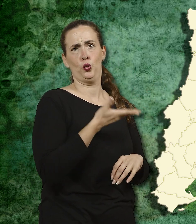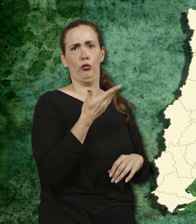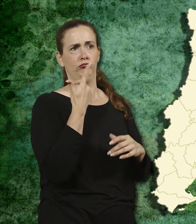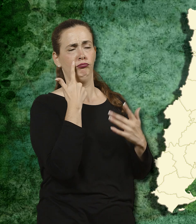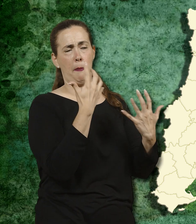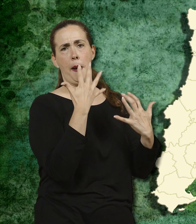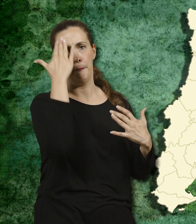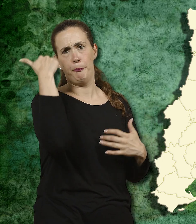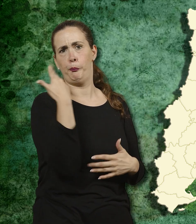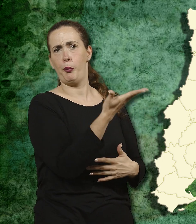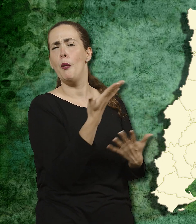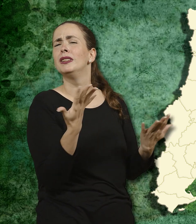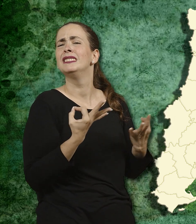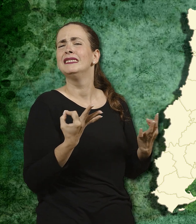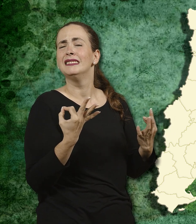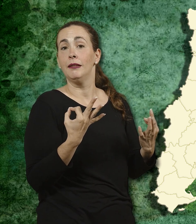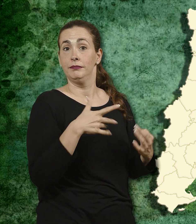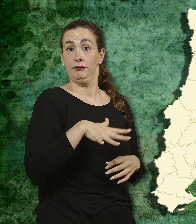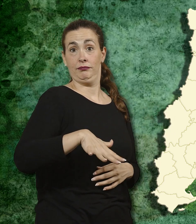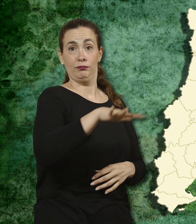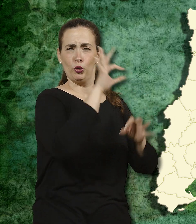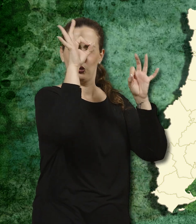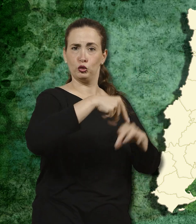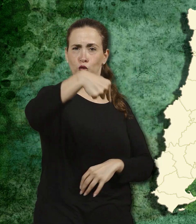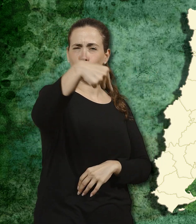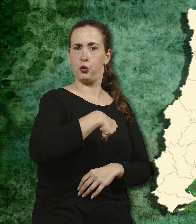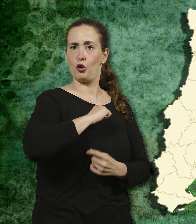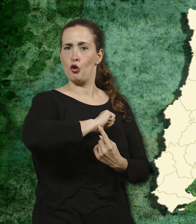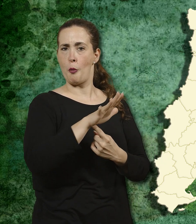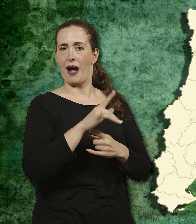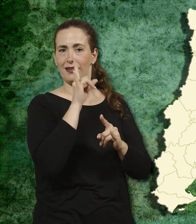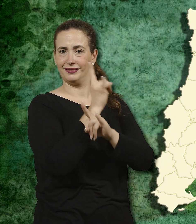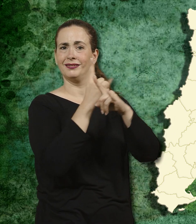Destacat: Municipi situat al sud de la comarca de la Selva